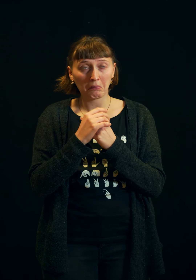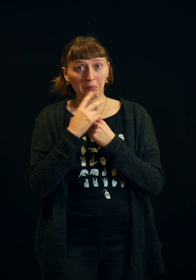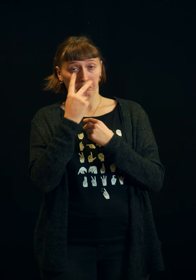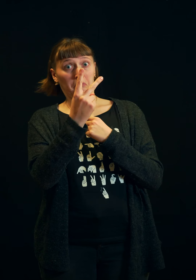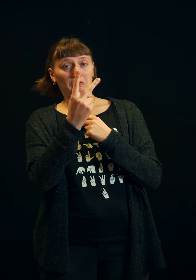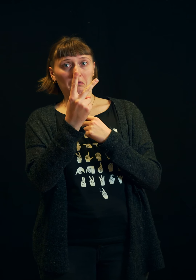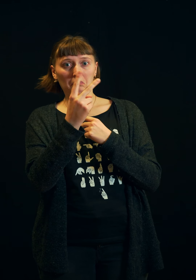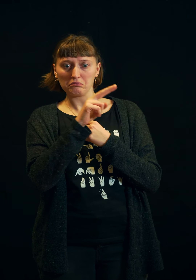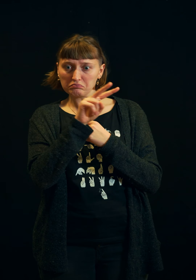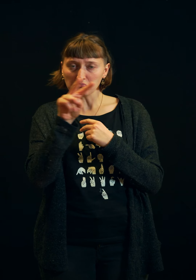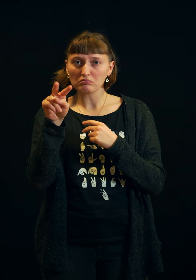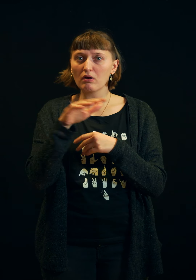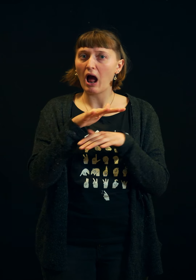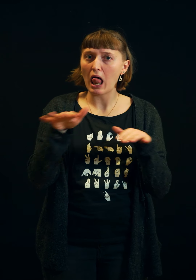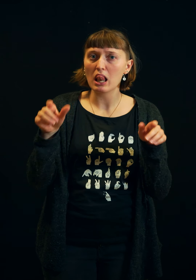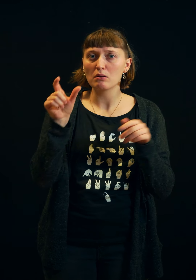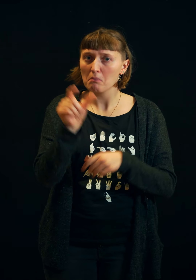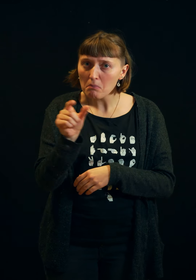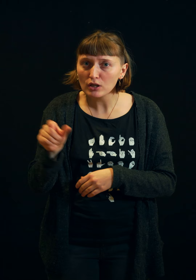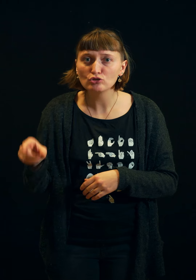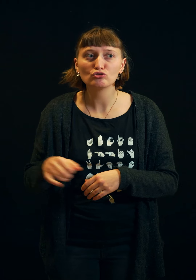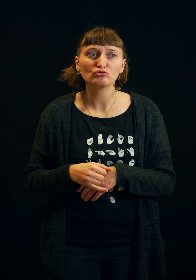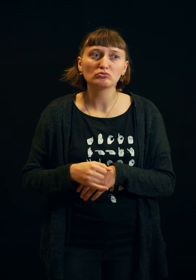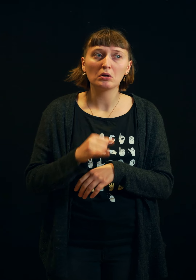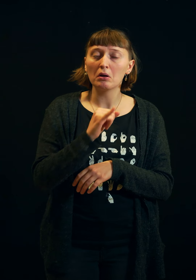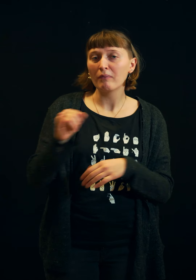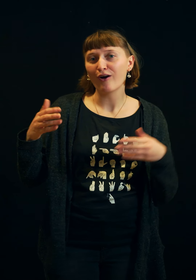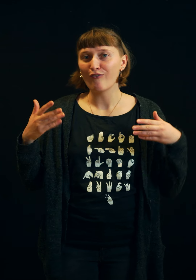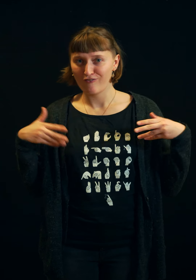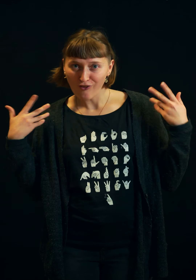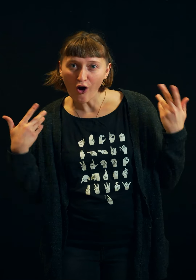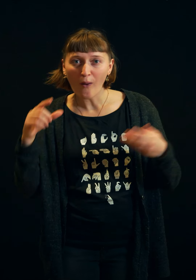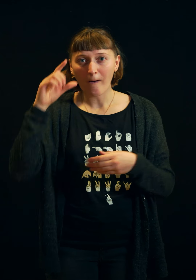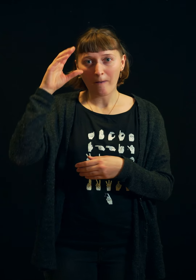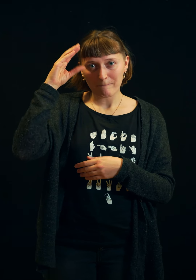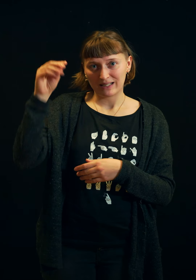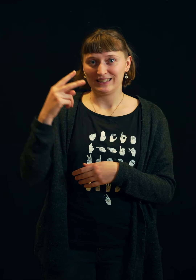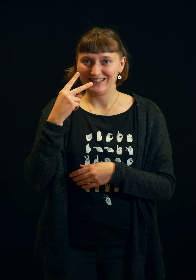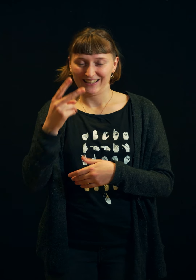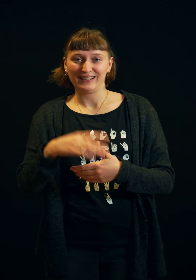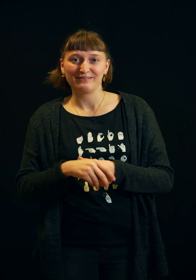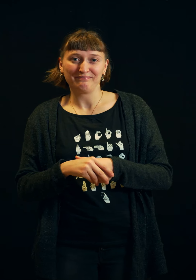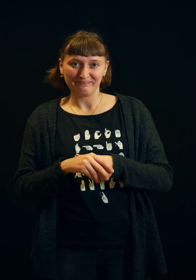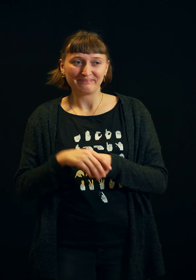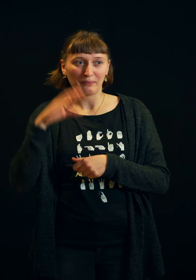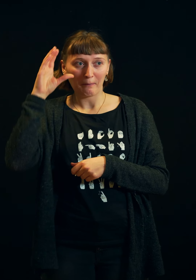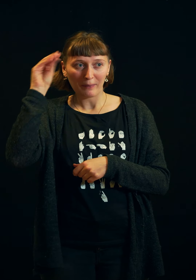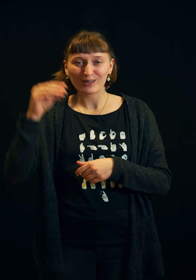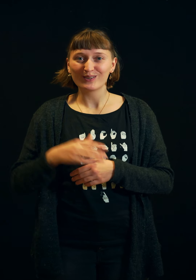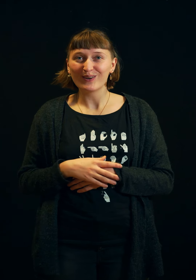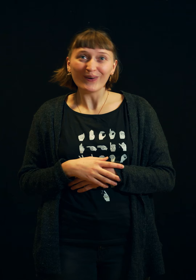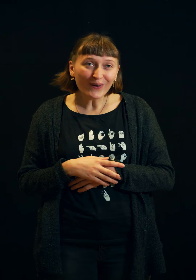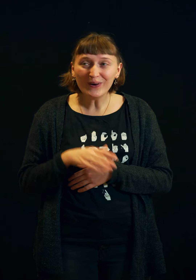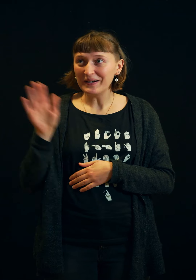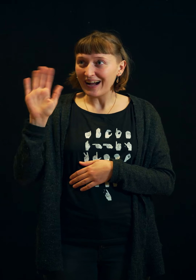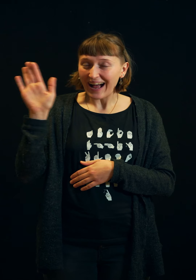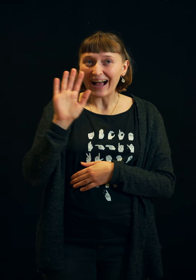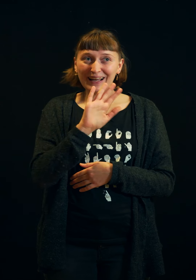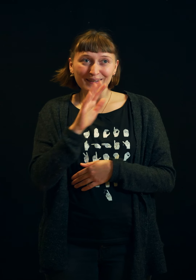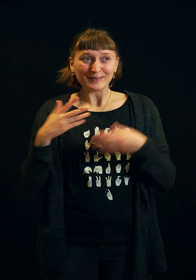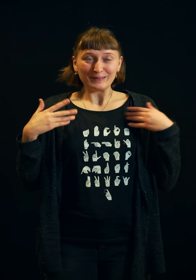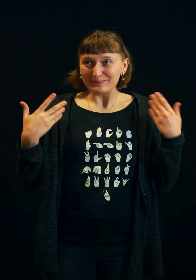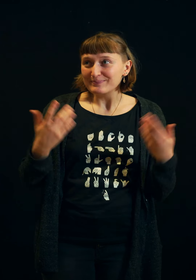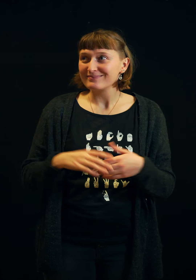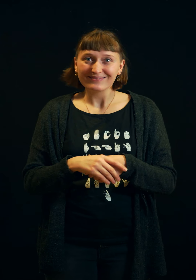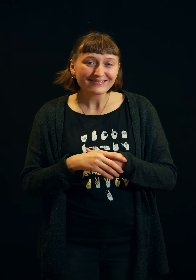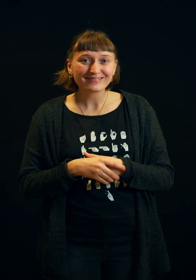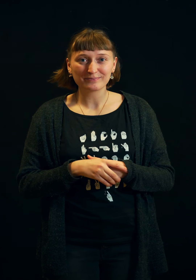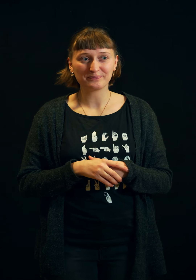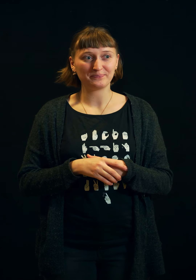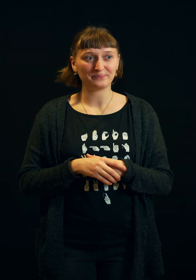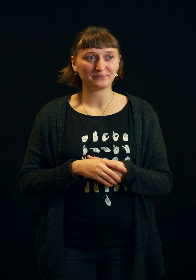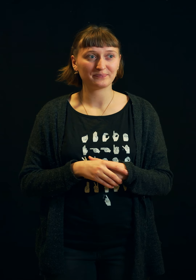und die all die vielen Leute freute, [so]dass er überwältigt war.